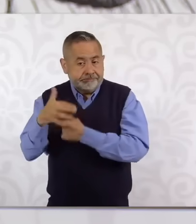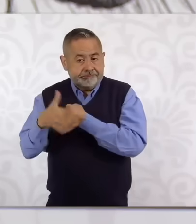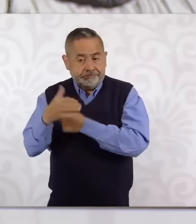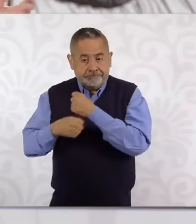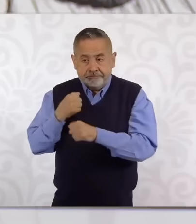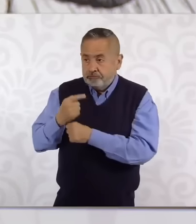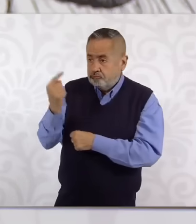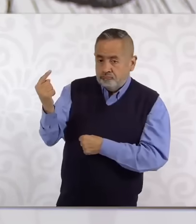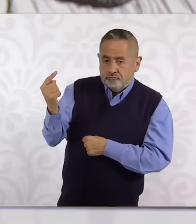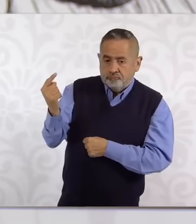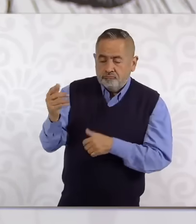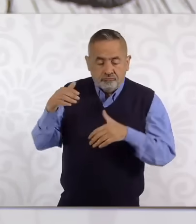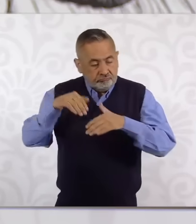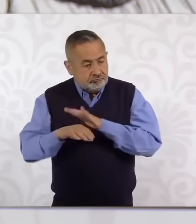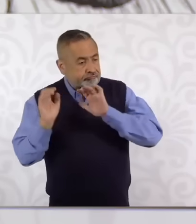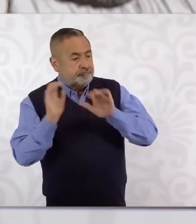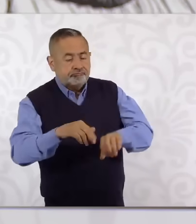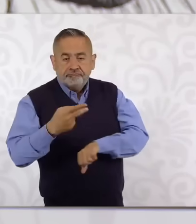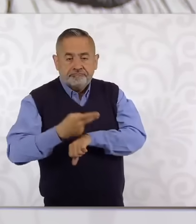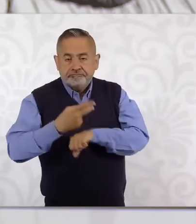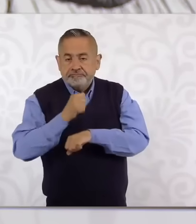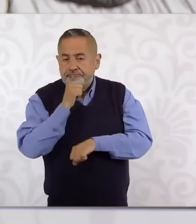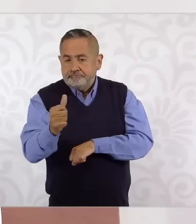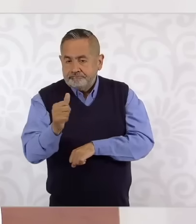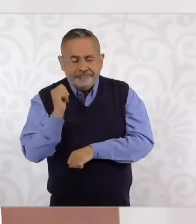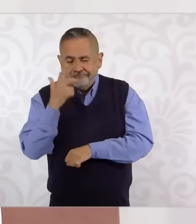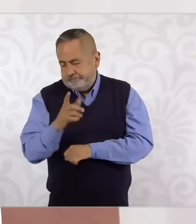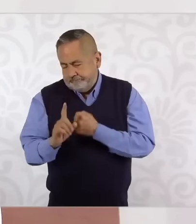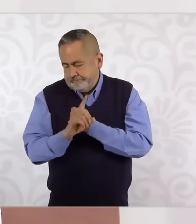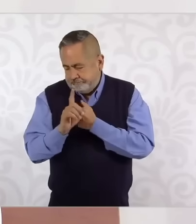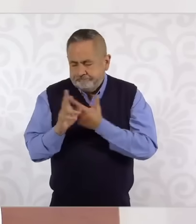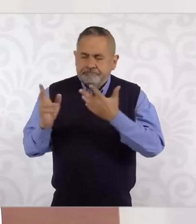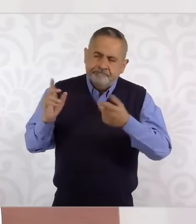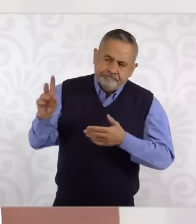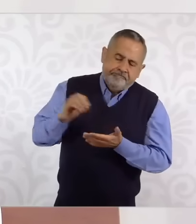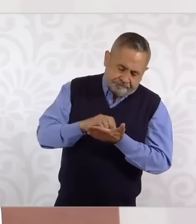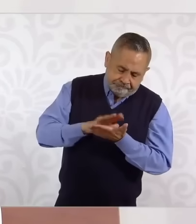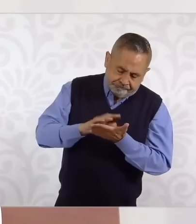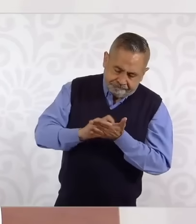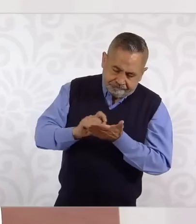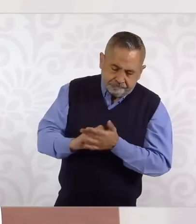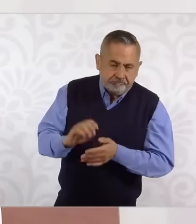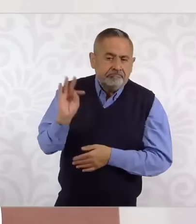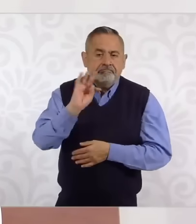haya podido entrar a la preparatoria. Puede ser que los niños y niñas por alguna razón no van a la